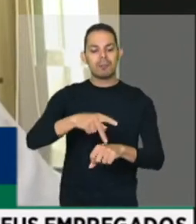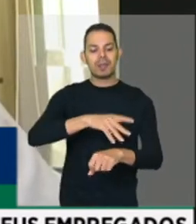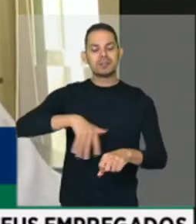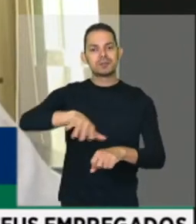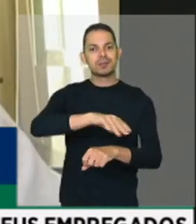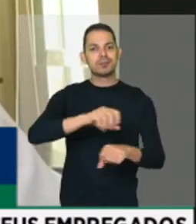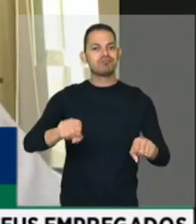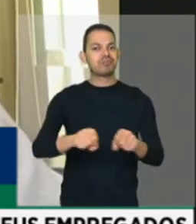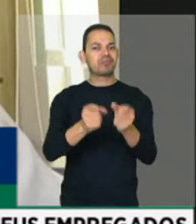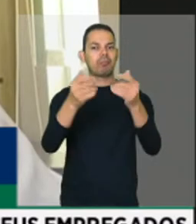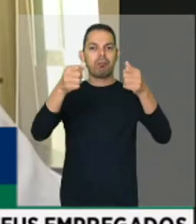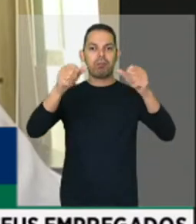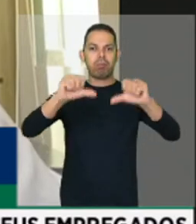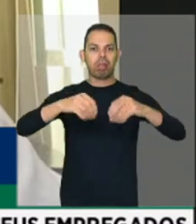CAOS QUE ESTÁ AÍ . MAIS UMA VEZ, TODOS OS CIENTISTAS,